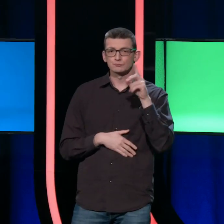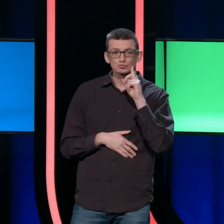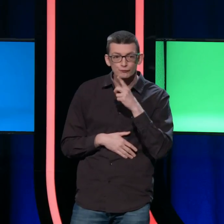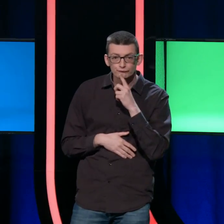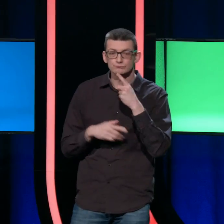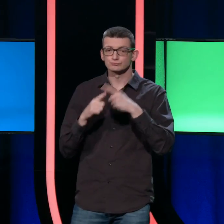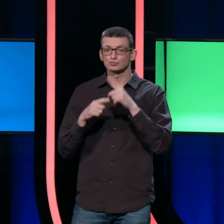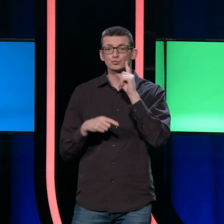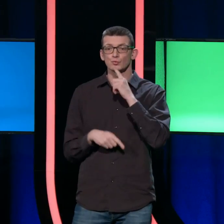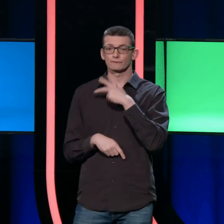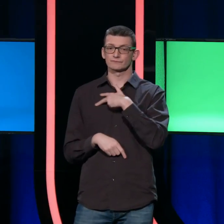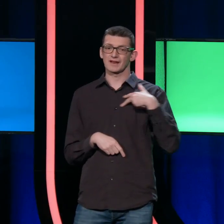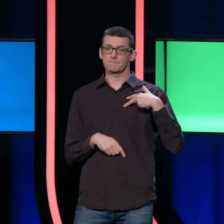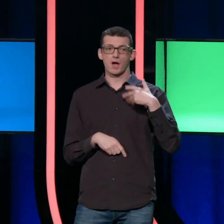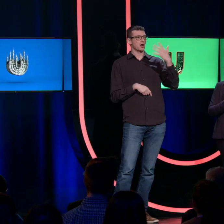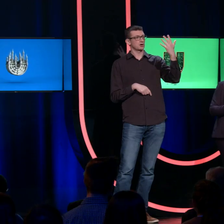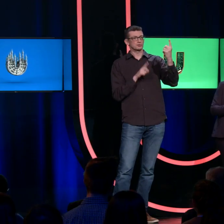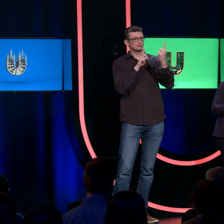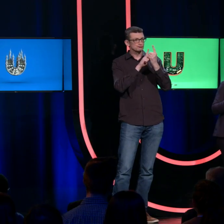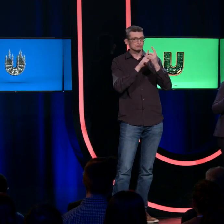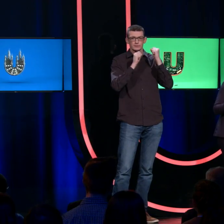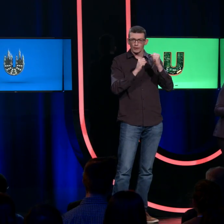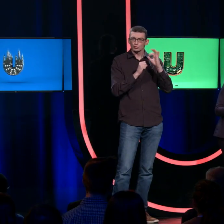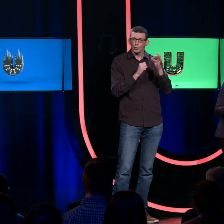Toch is het zo dat dove mensen makkelijker